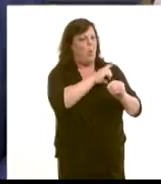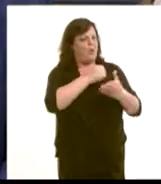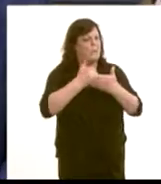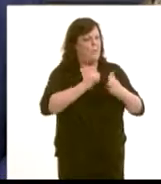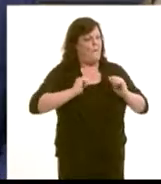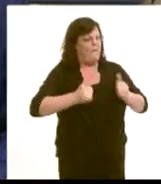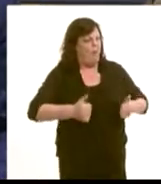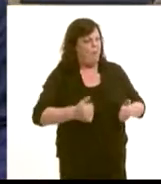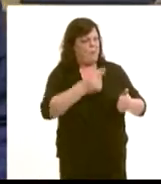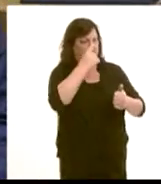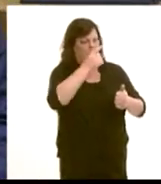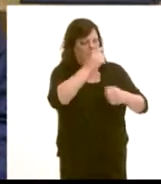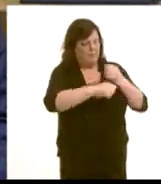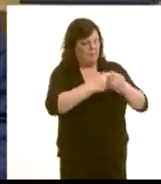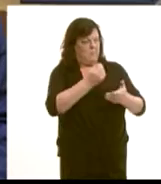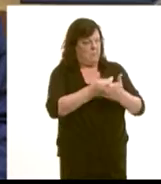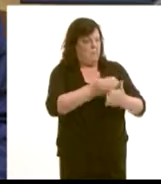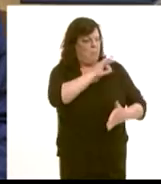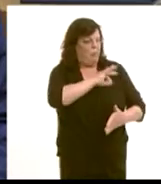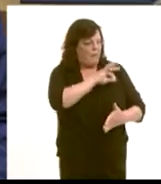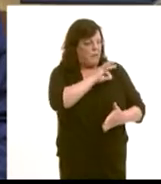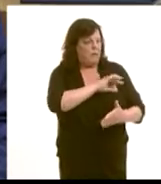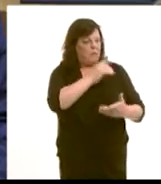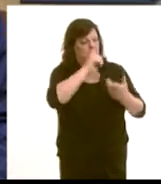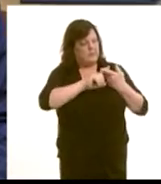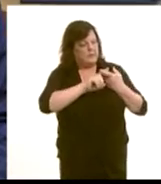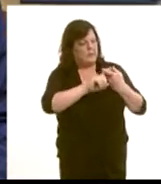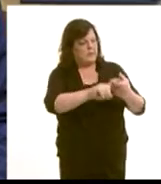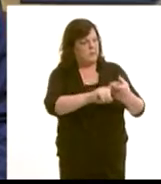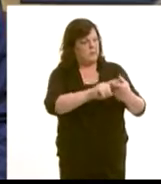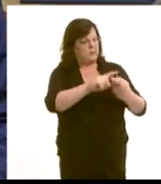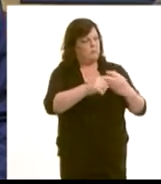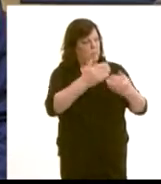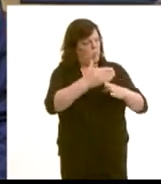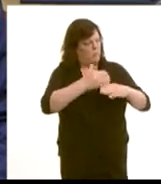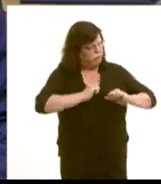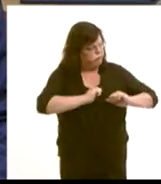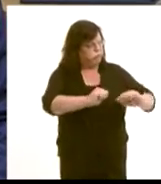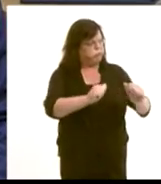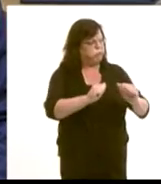ac, wrth gwrs, i sicrhau bod ffermwyr yn gwneud elw yn y pen draw.